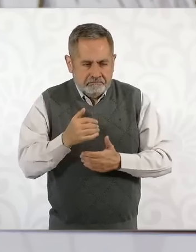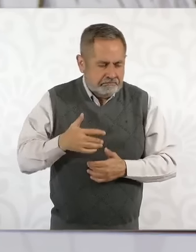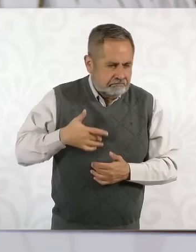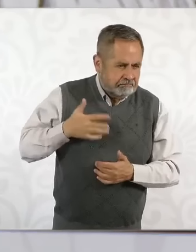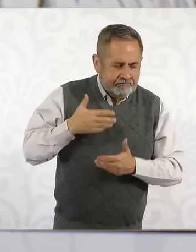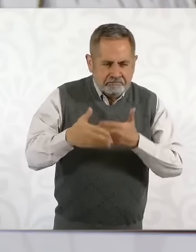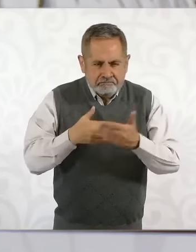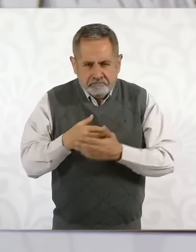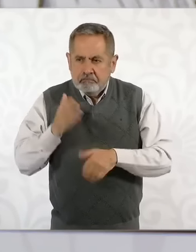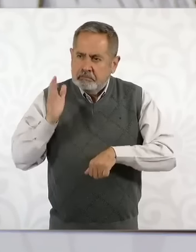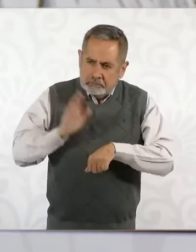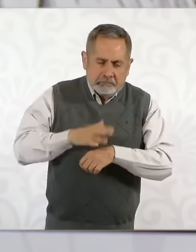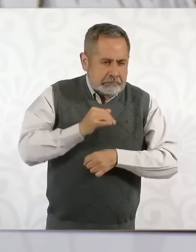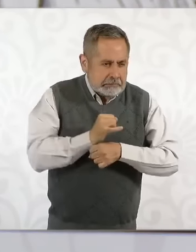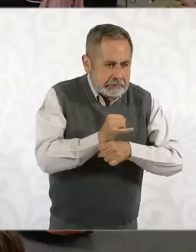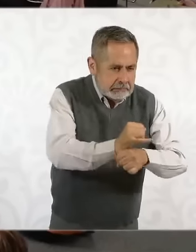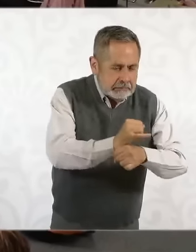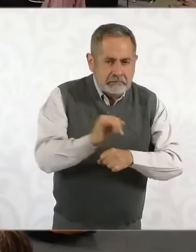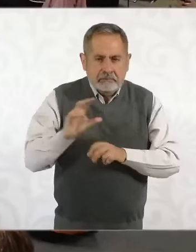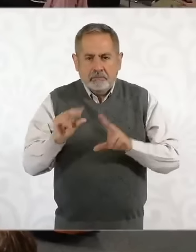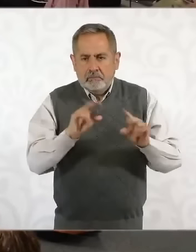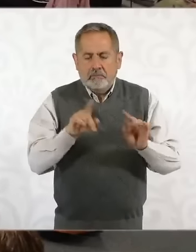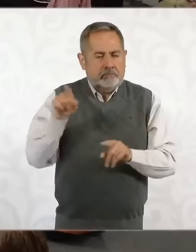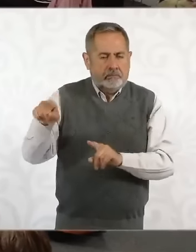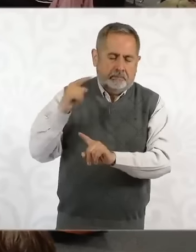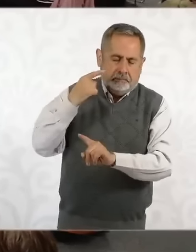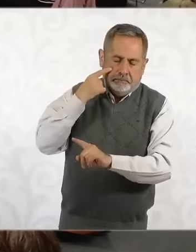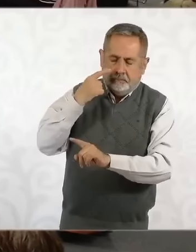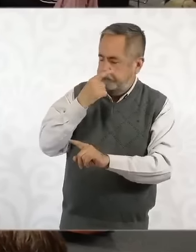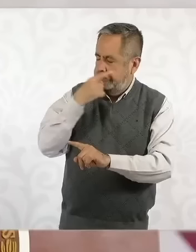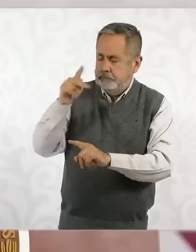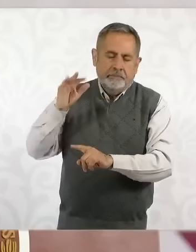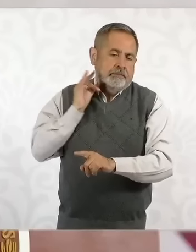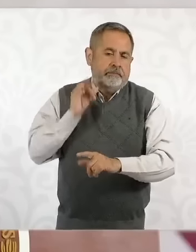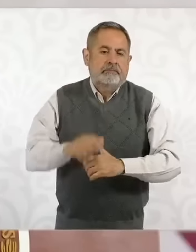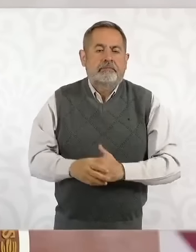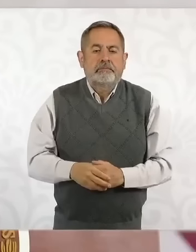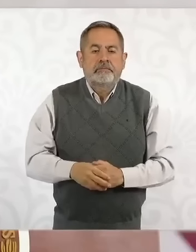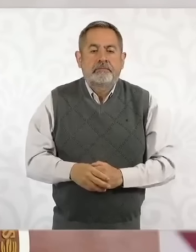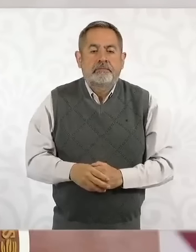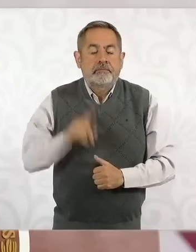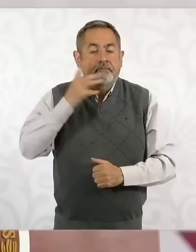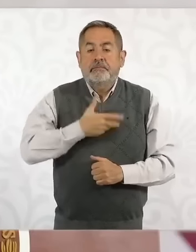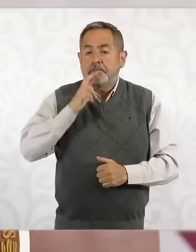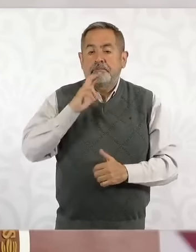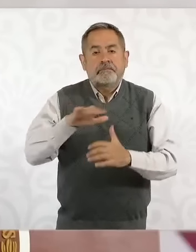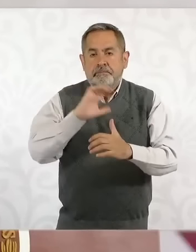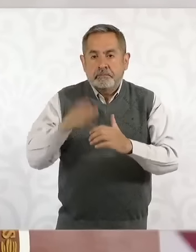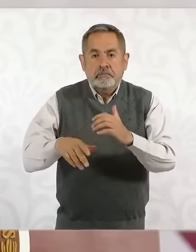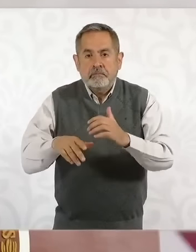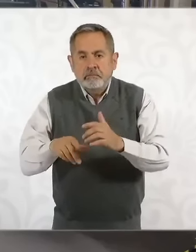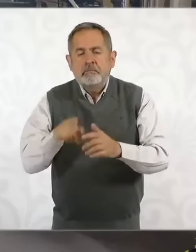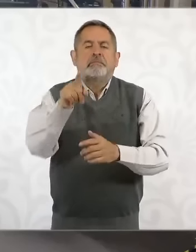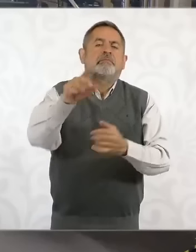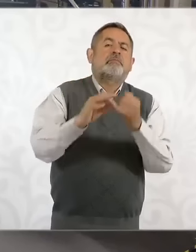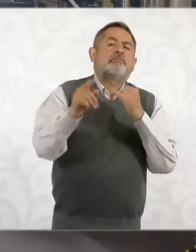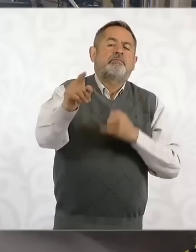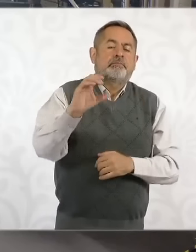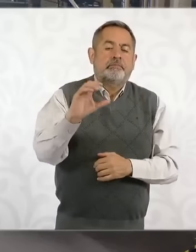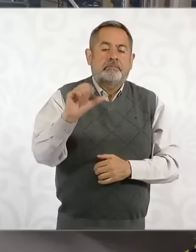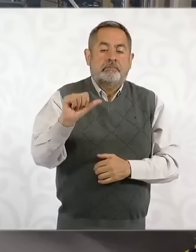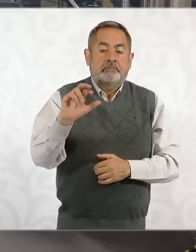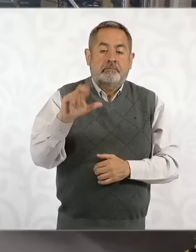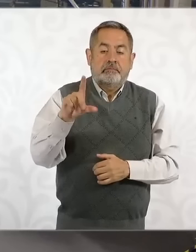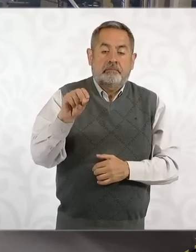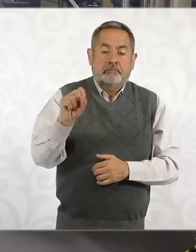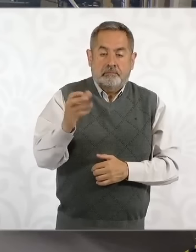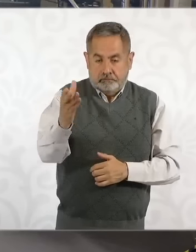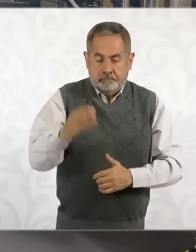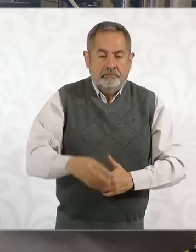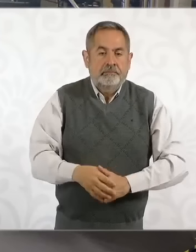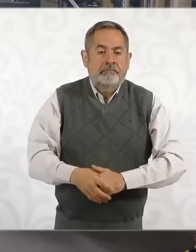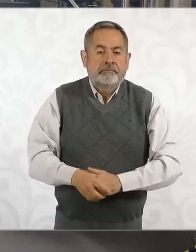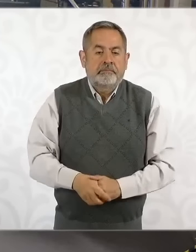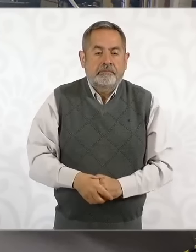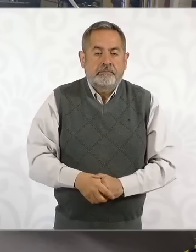esta investigación. Muchas gracias, presidente. Gracias. Bueno, ya acabamos. Ahora ya, Carlos.